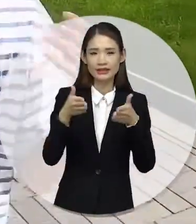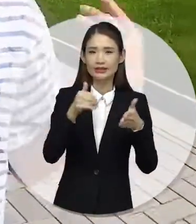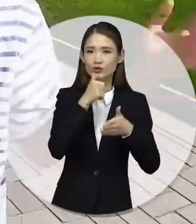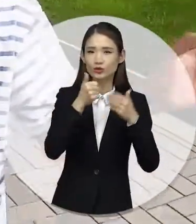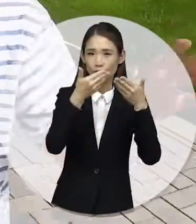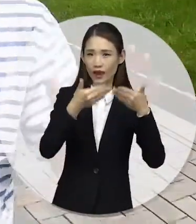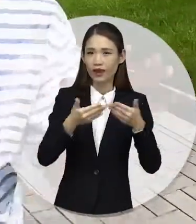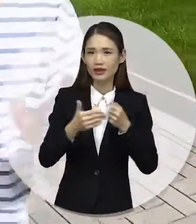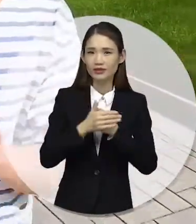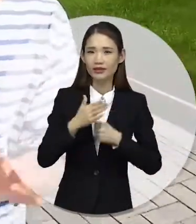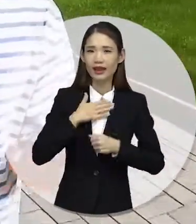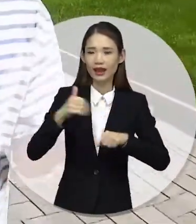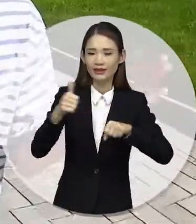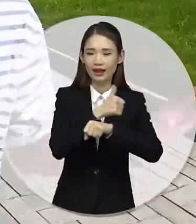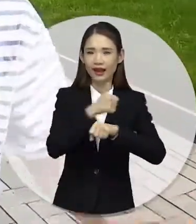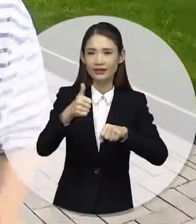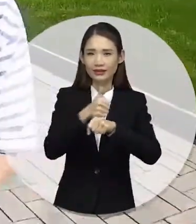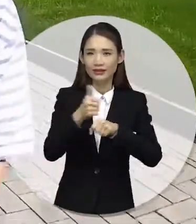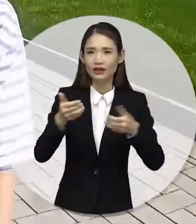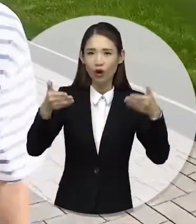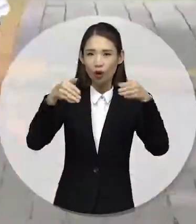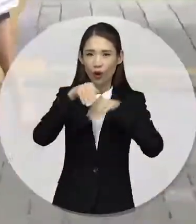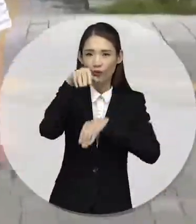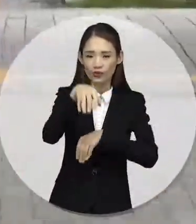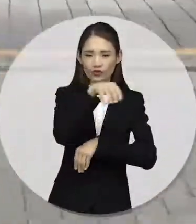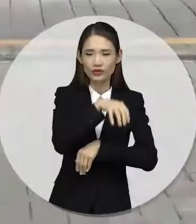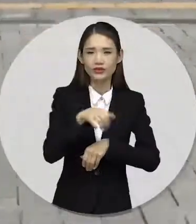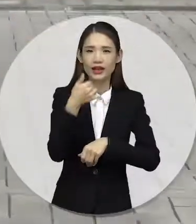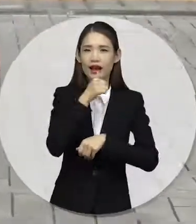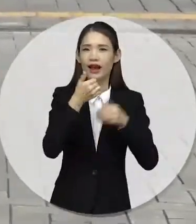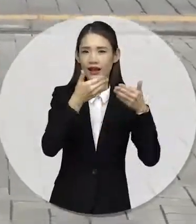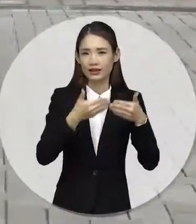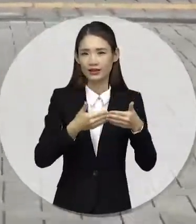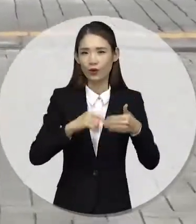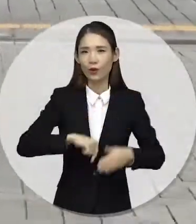내가 다녀야 할 건물들이 어디 있는지를. 김소희 : 음… 혼자 다닐 수 있도록?